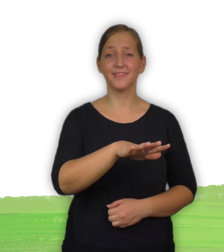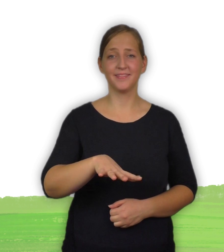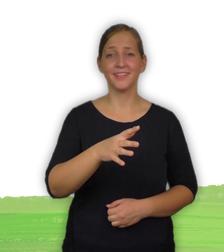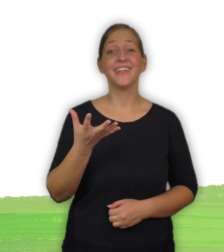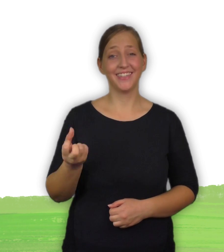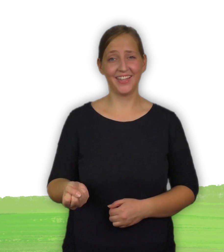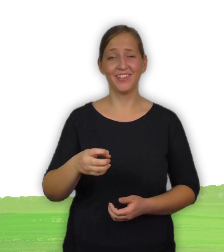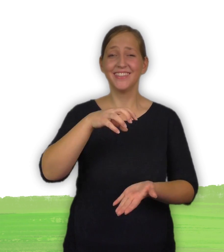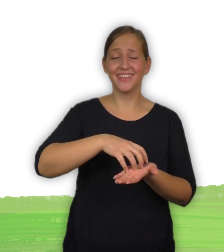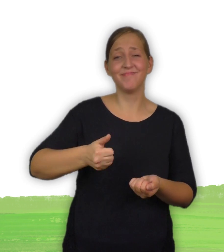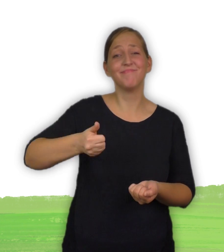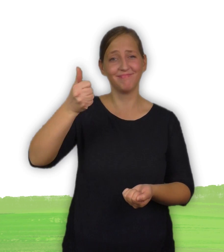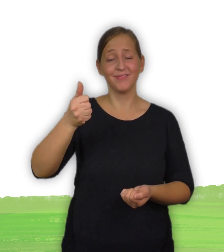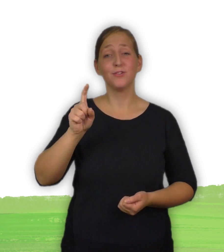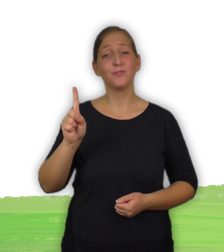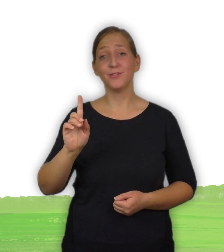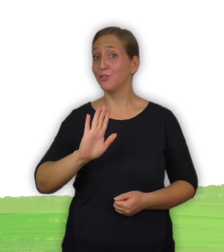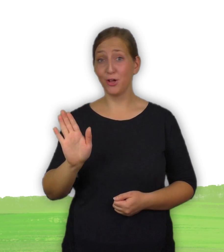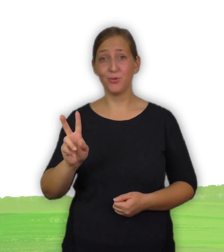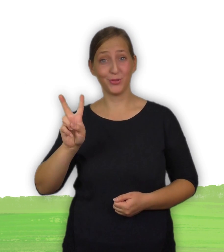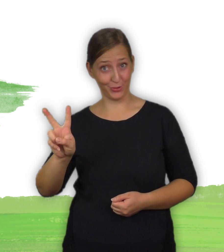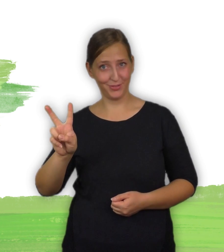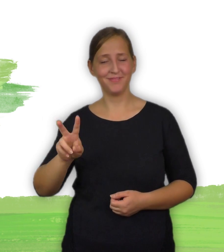W tym regionie są dwa duże miasta (stolice).